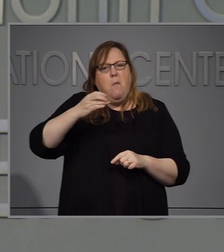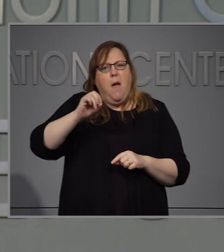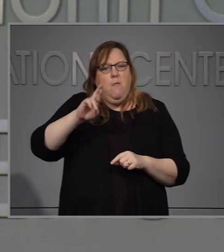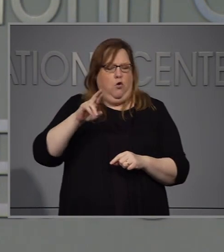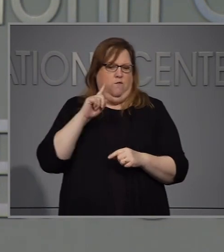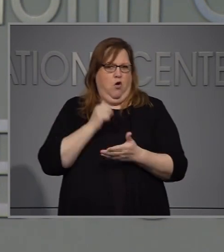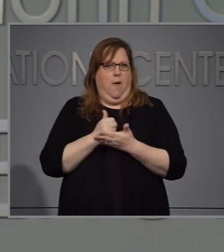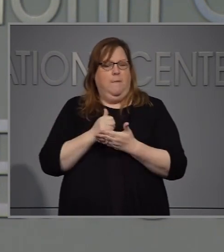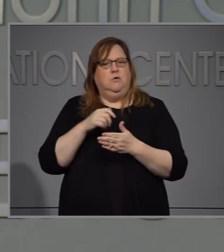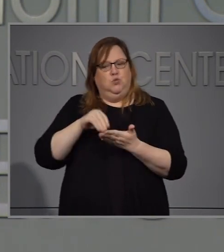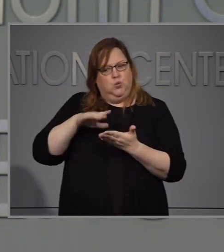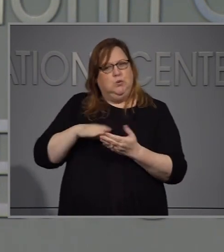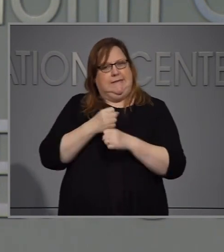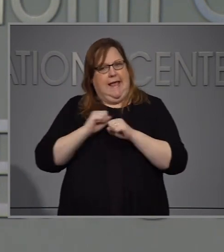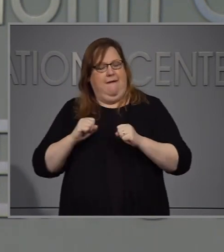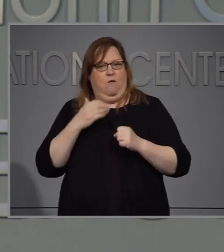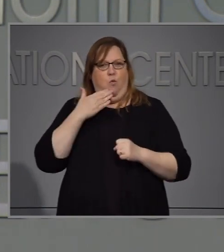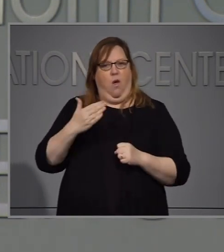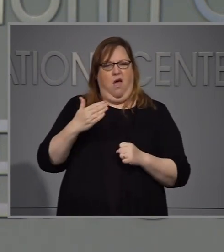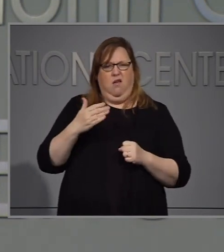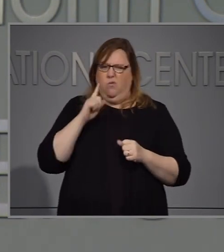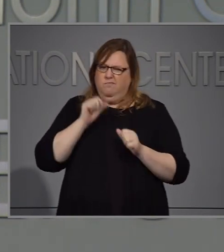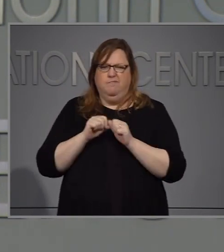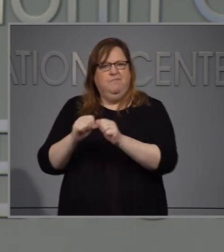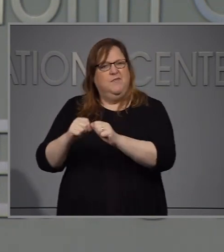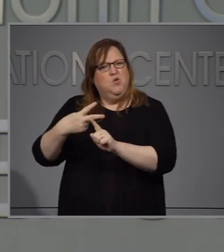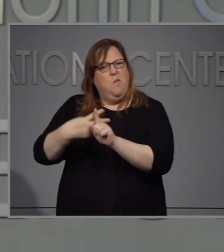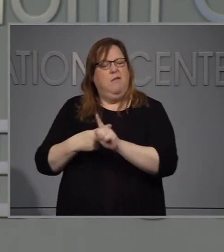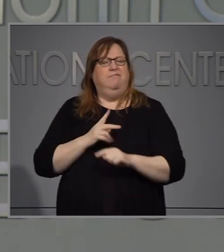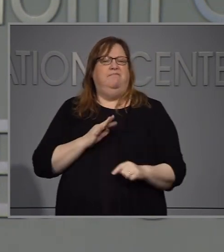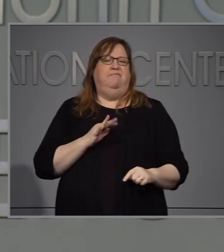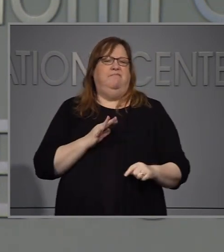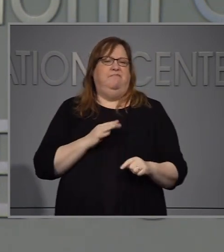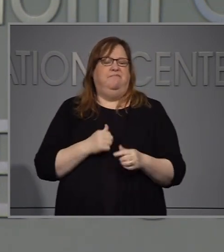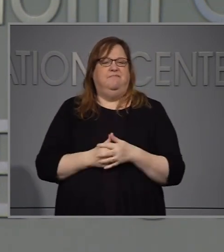mantener a nuestros estudiantes, sanos y seguros el siguiente año escolar, el